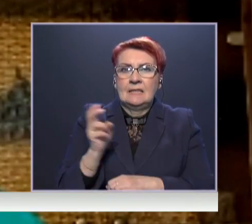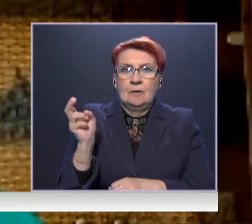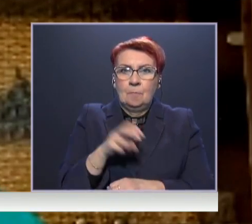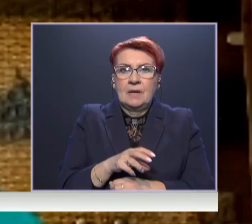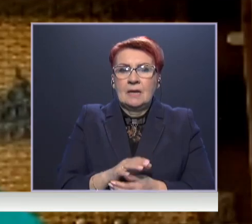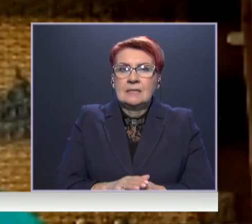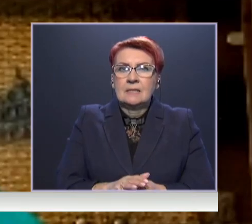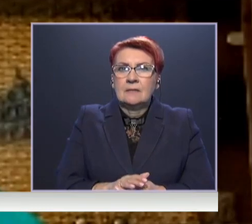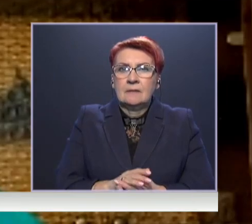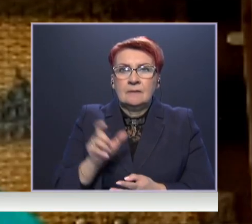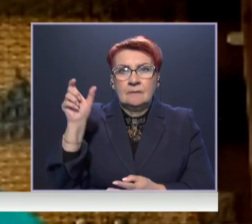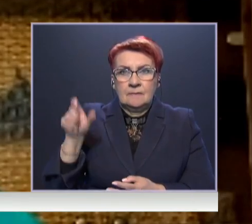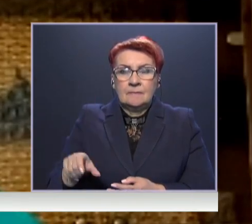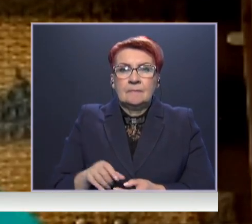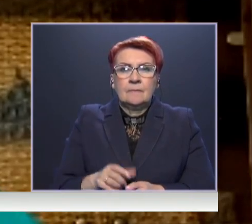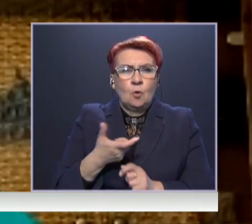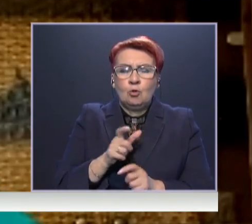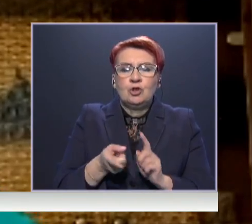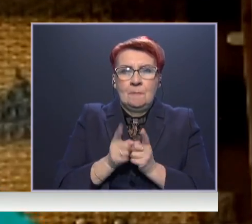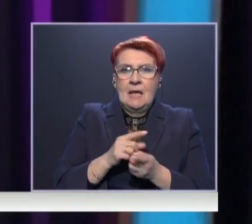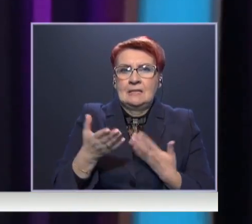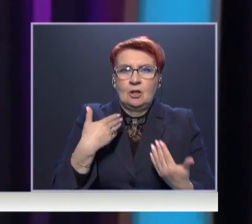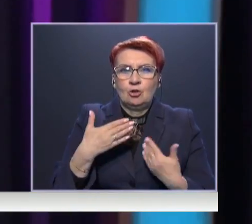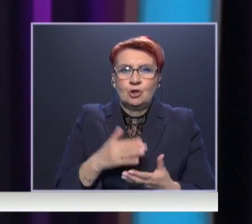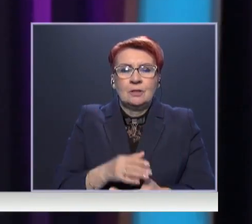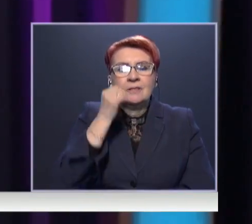меняется меня очень меняется Спасибо Надежда Спасибо